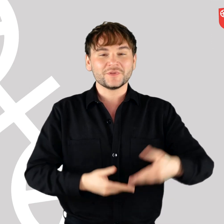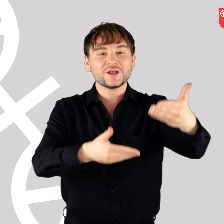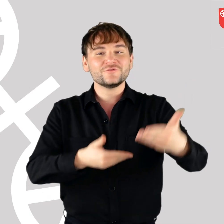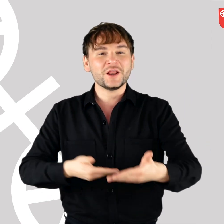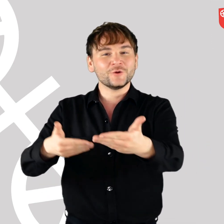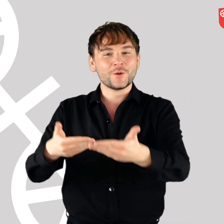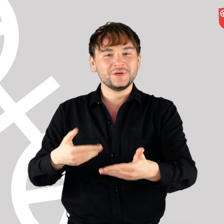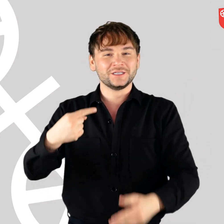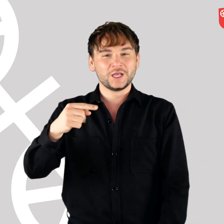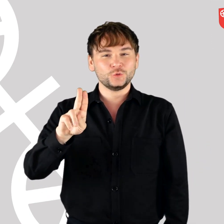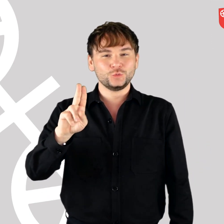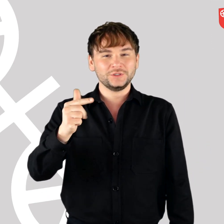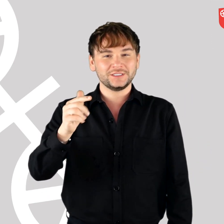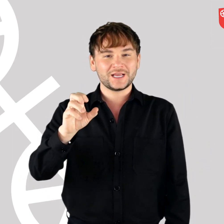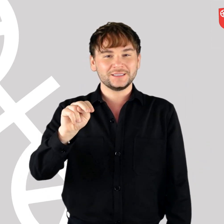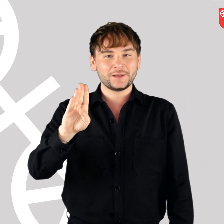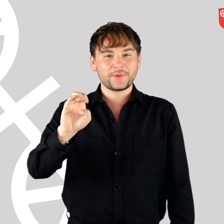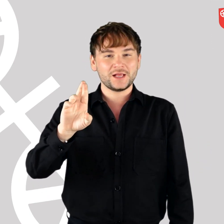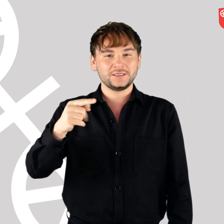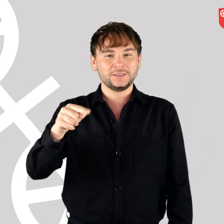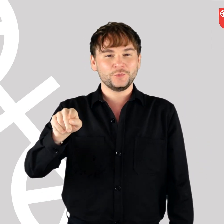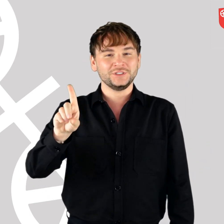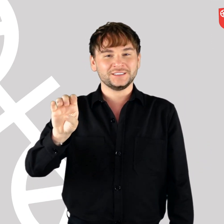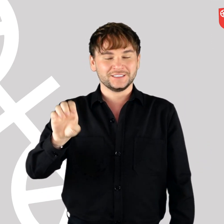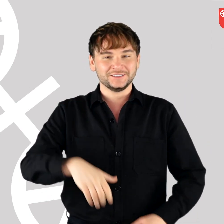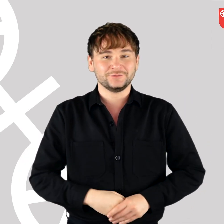Willkommen auf Gutenberg.de!